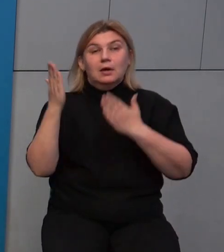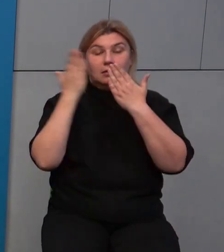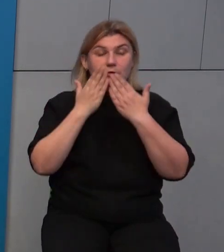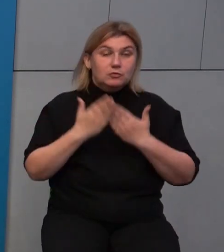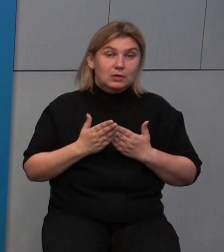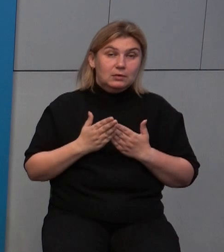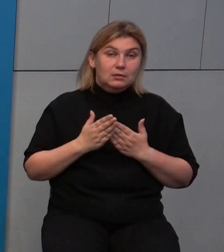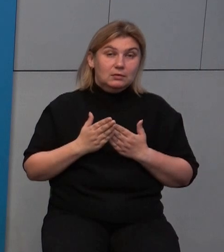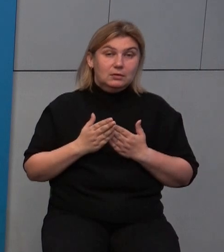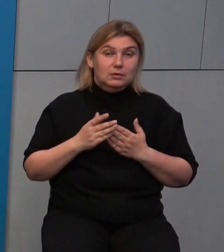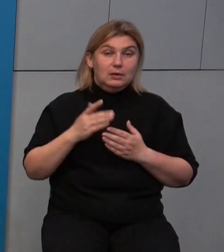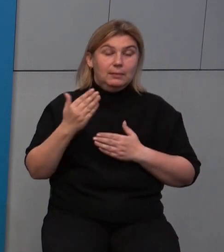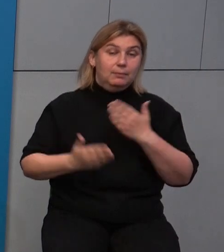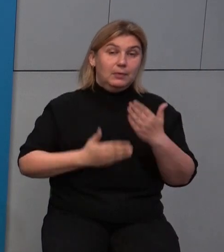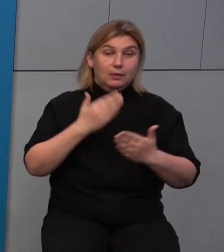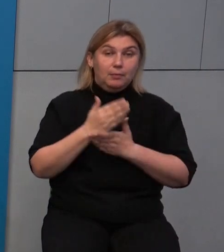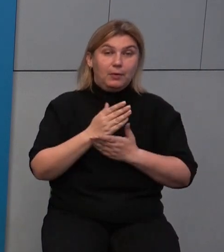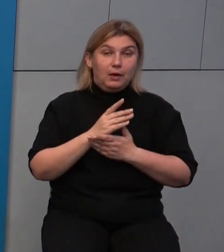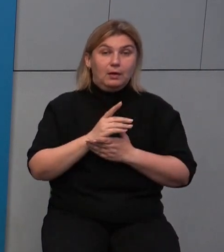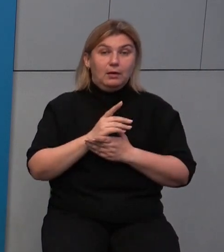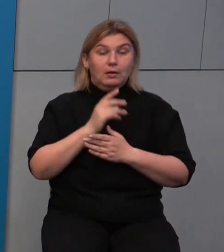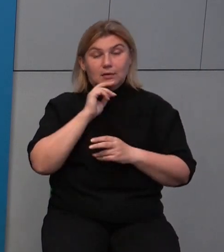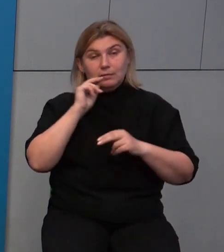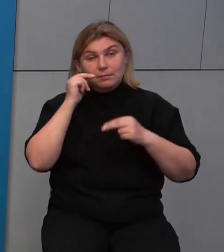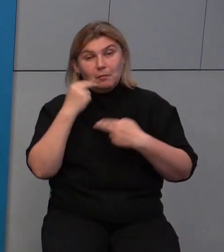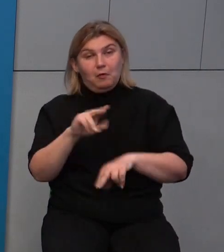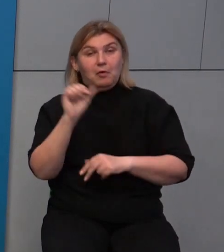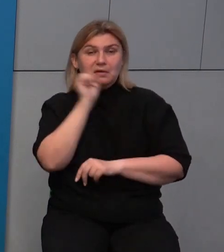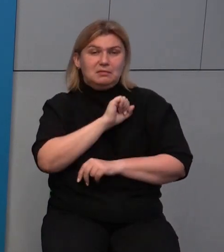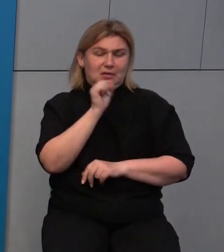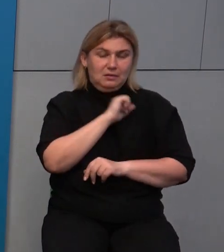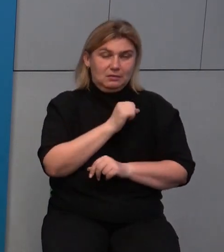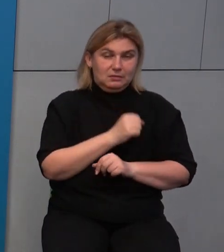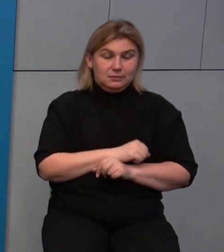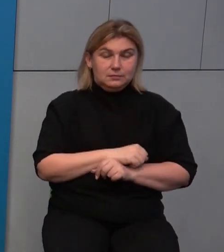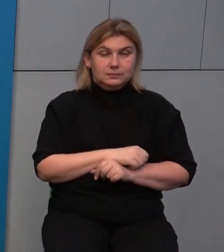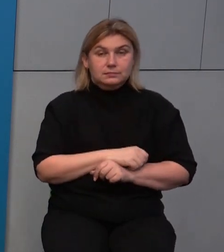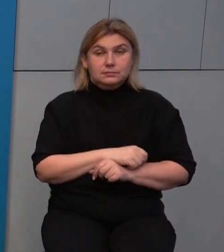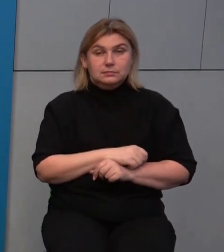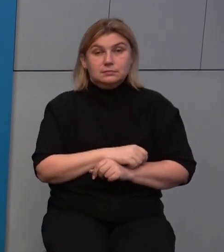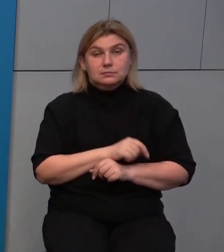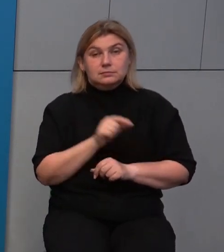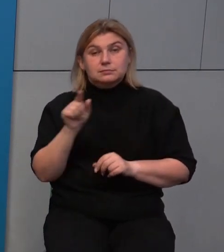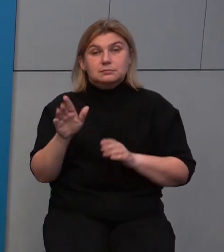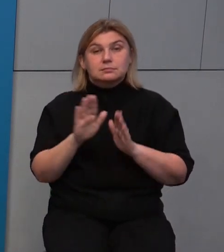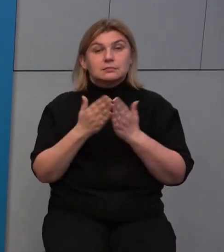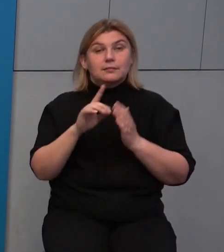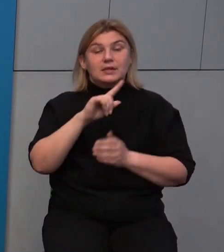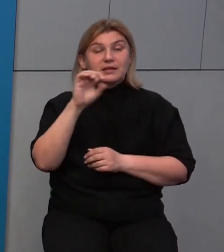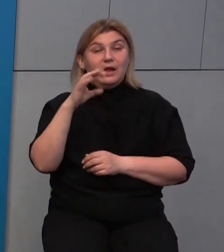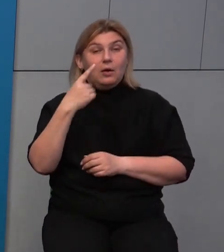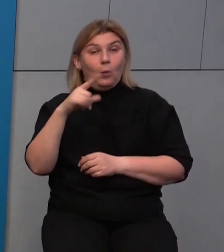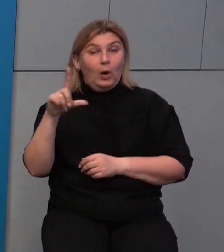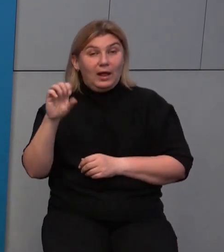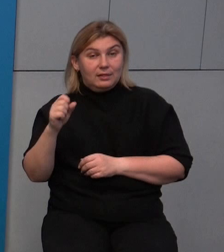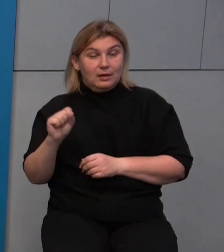i czytelnikom proponować jakieś odgrzewane kotlety. I ponieważ tamta książka jest o zagładzie, ten rozdział o okupacji